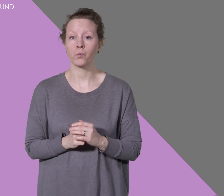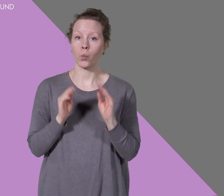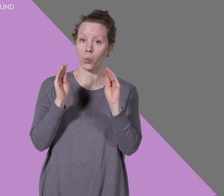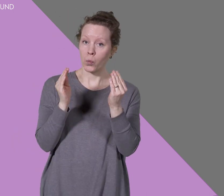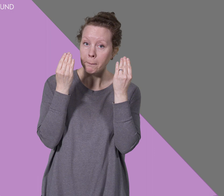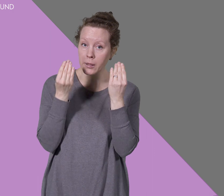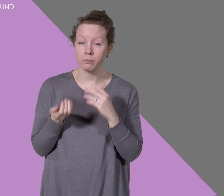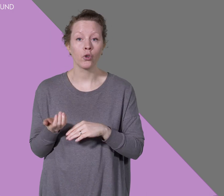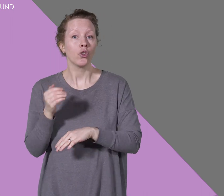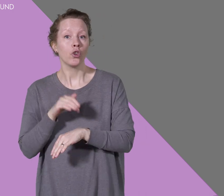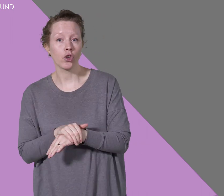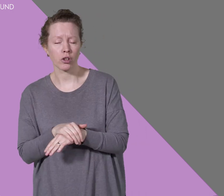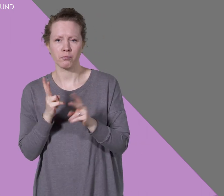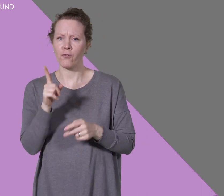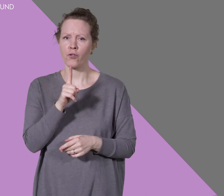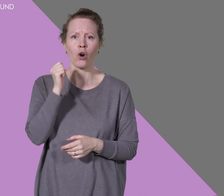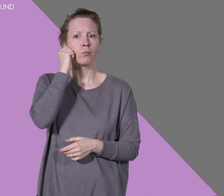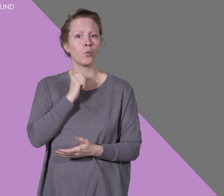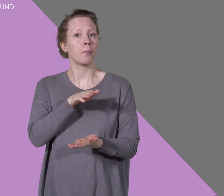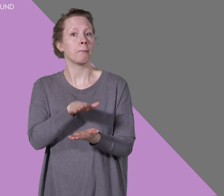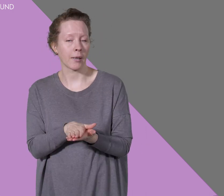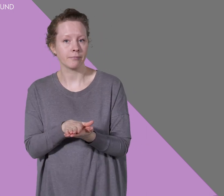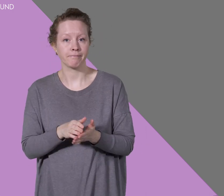utbildning och yrke samt bostadsort ska framgå av förslaget.